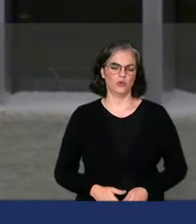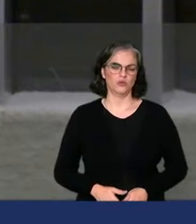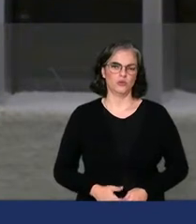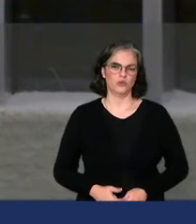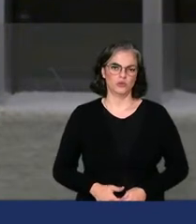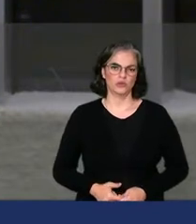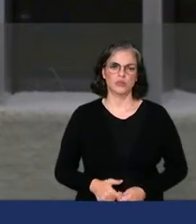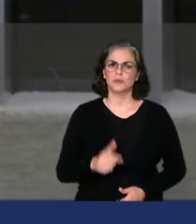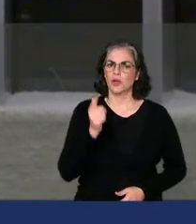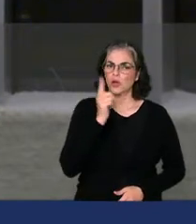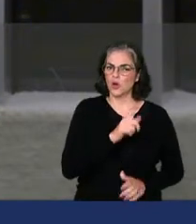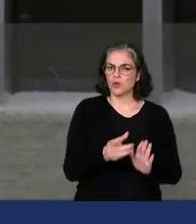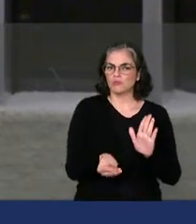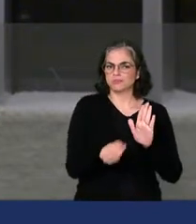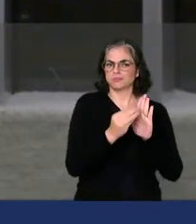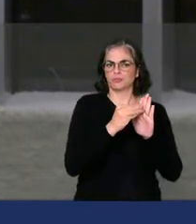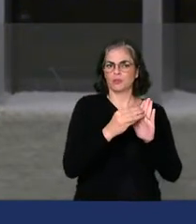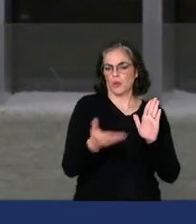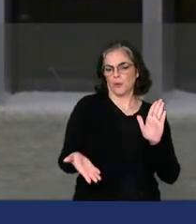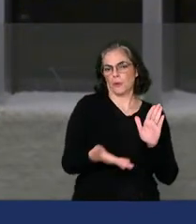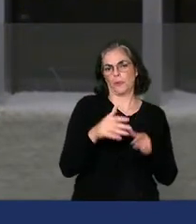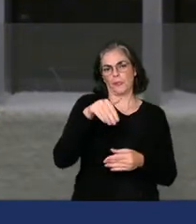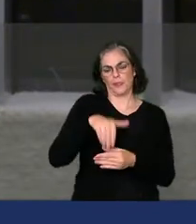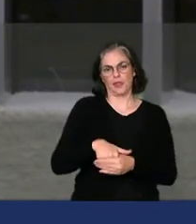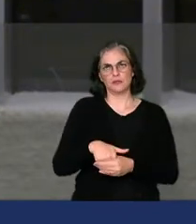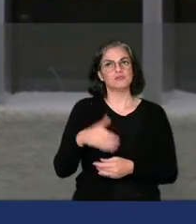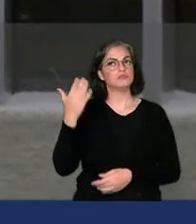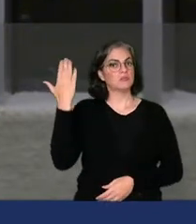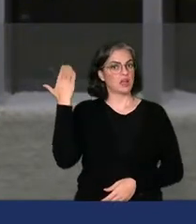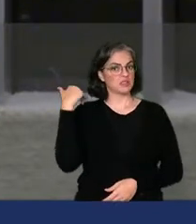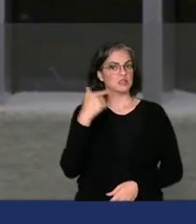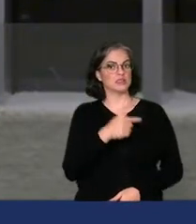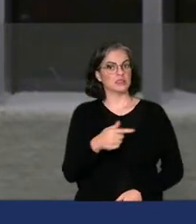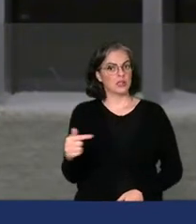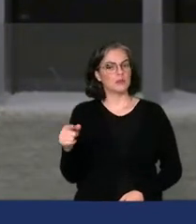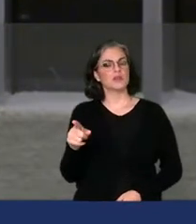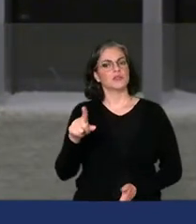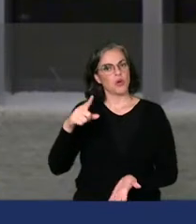PRESIDENTE ARTUR LIRA E QUERO TESTEMUNHAR O SEU ESFORÇO PARA ESSA MATÉRIA FOSSE INCLUÍDA NA ORDEM DO DIA.